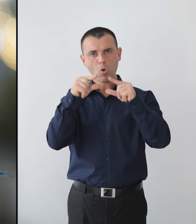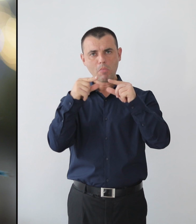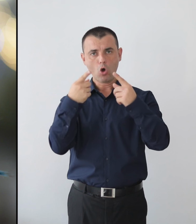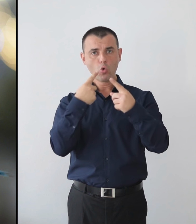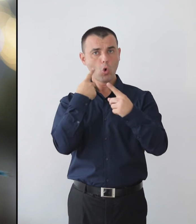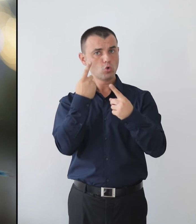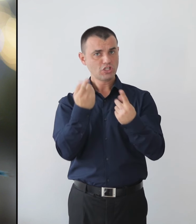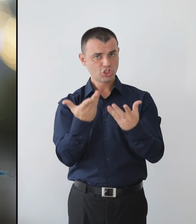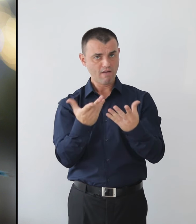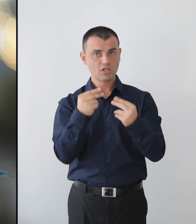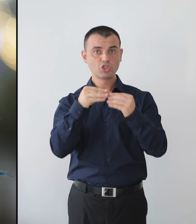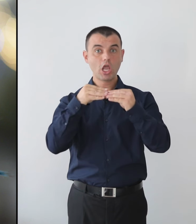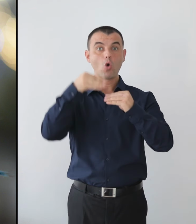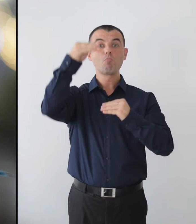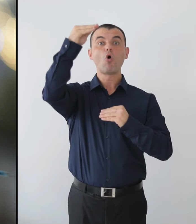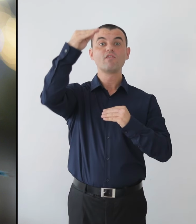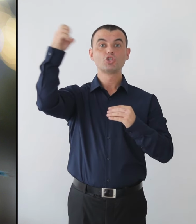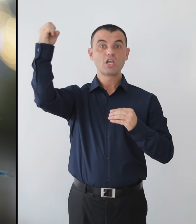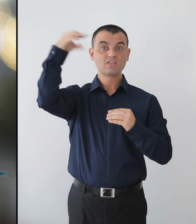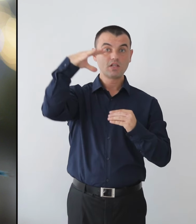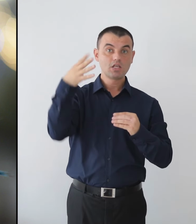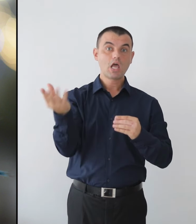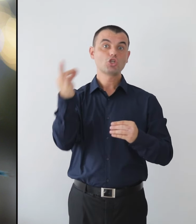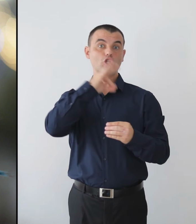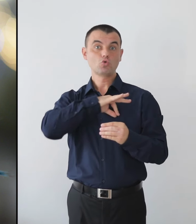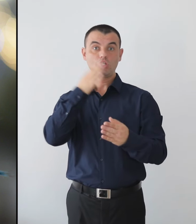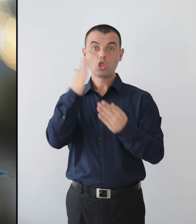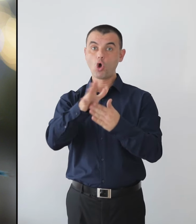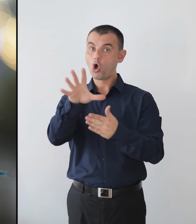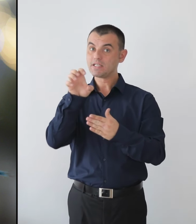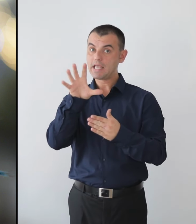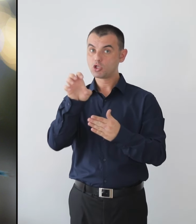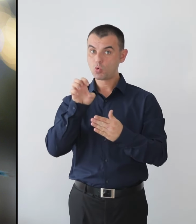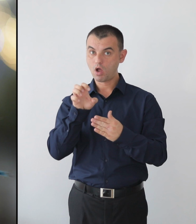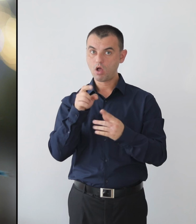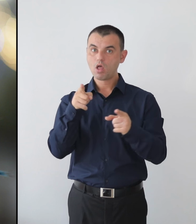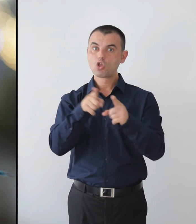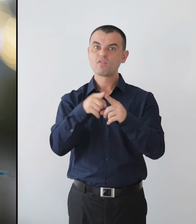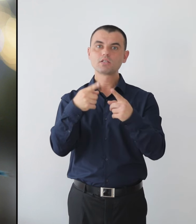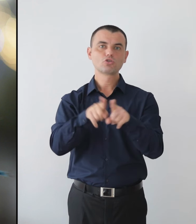По-малкото число на блендата означава по-отворена бленда т.е., повече светлина достига до сензора.